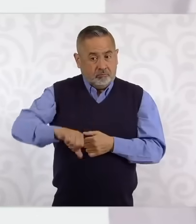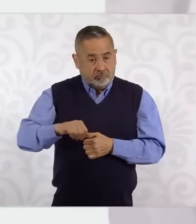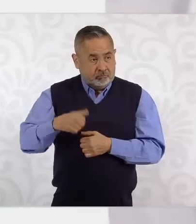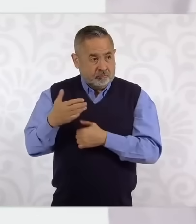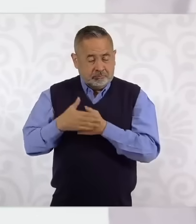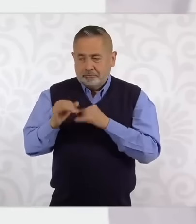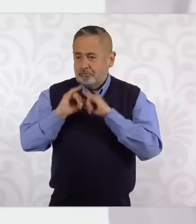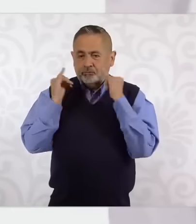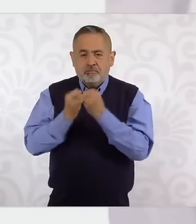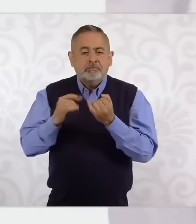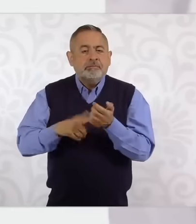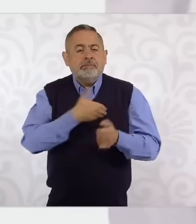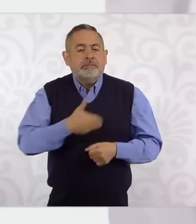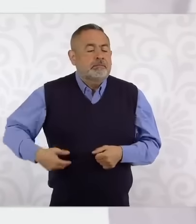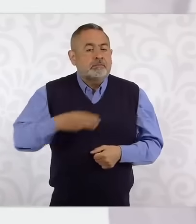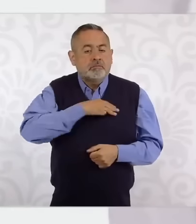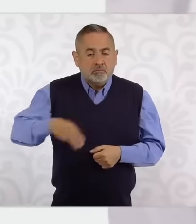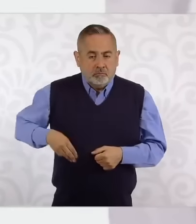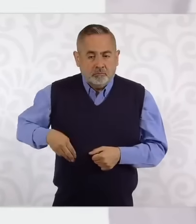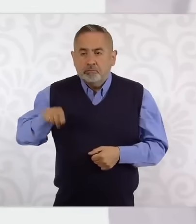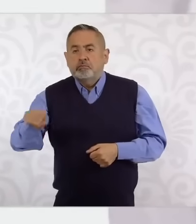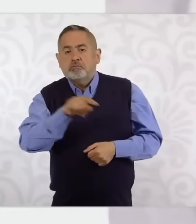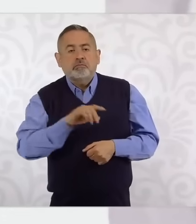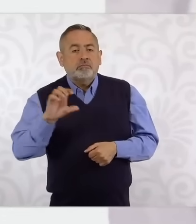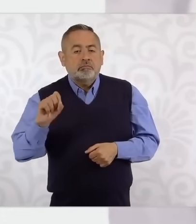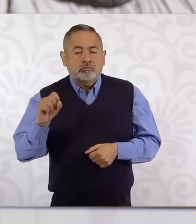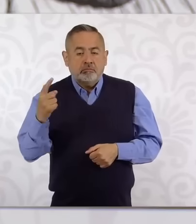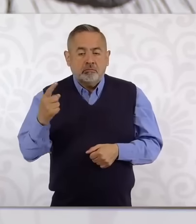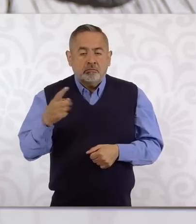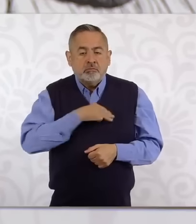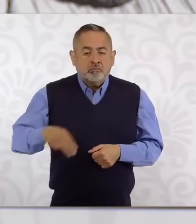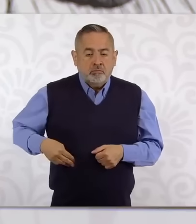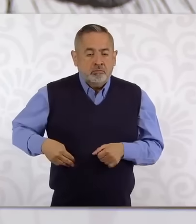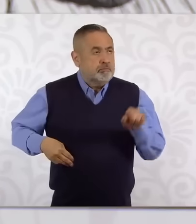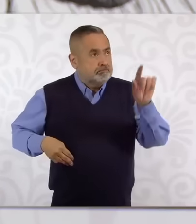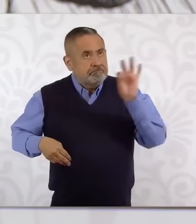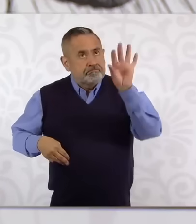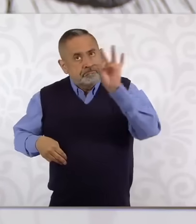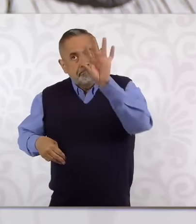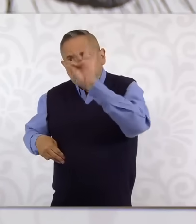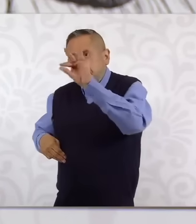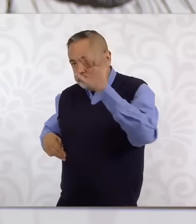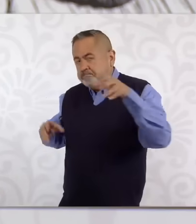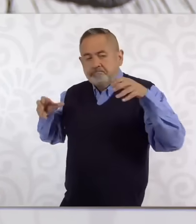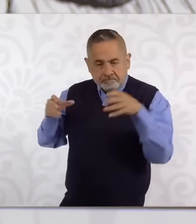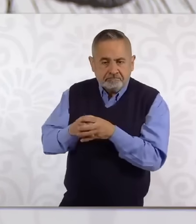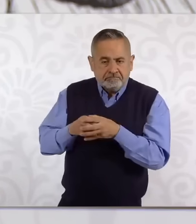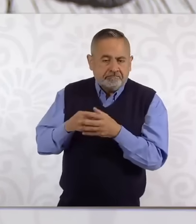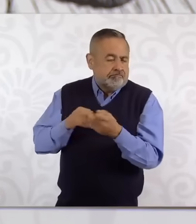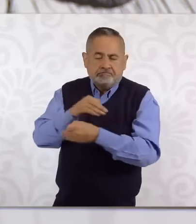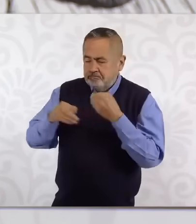con presidentes municipales de 61 municipios del país, de todos los partidos, porque queremos ser